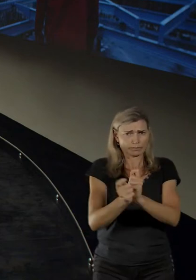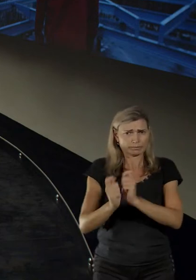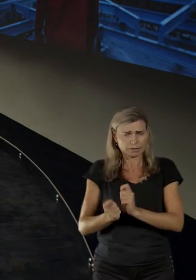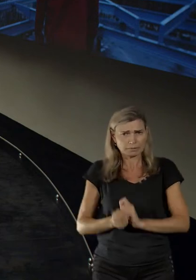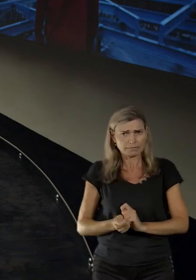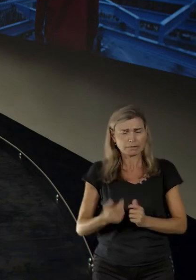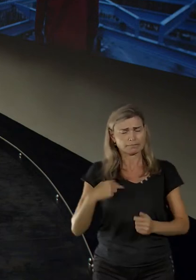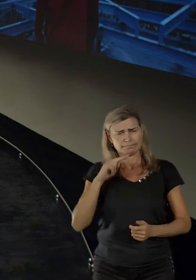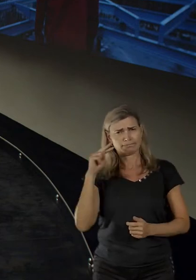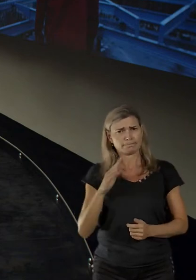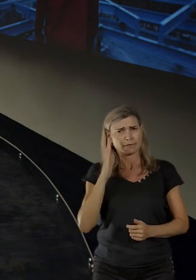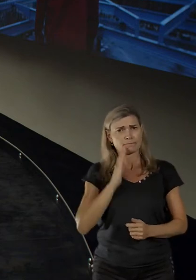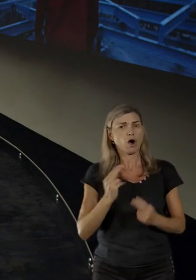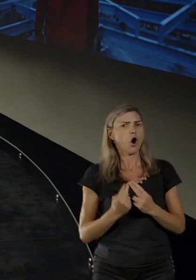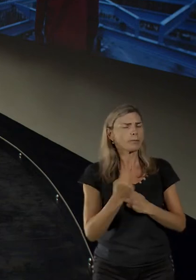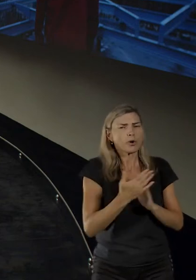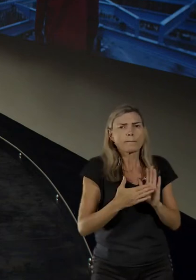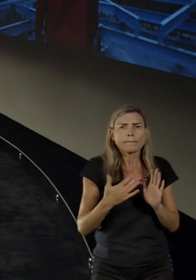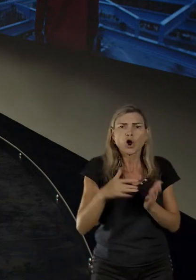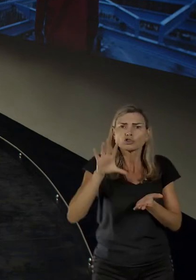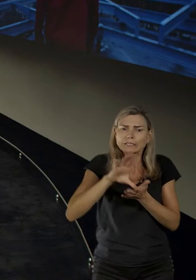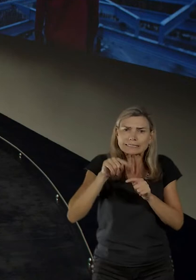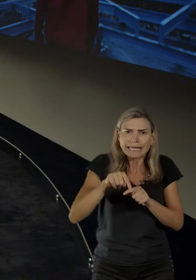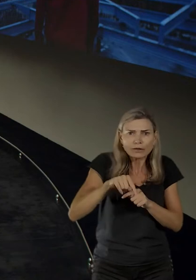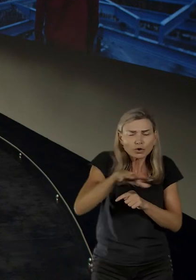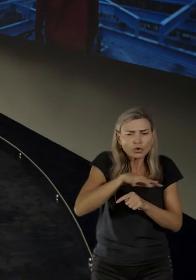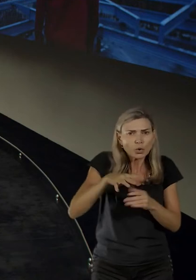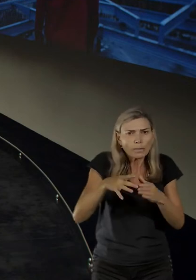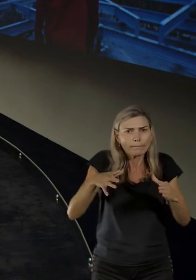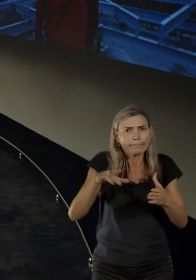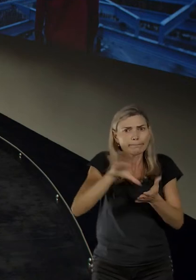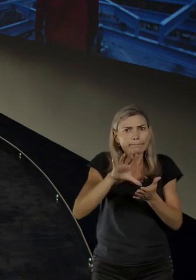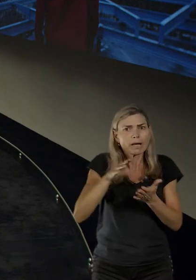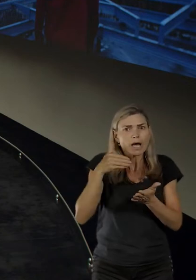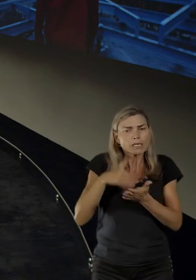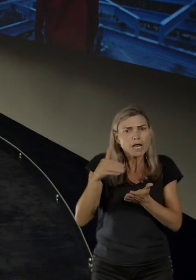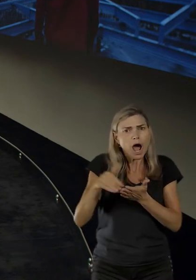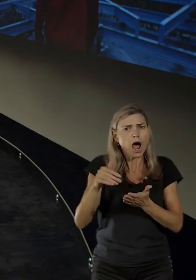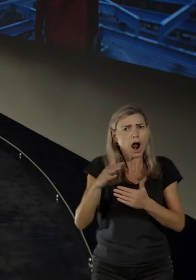Tak jenom, jestli můžeme nějak zareagovat, proč se tedy v tom centru nebo v tom širším centru staví na těch brownfieldech.